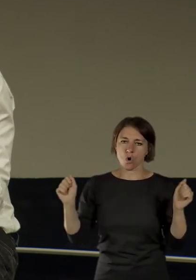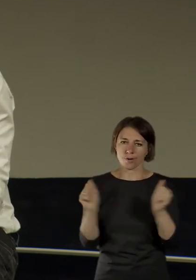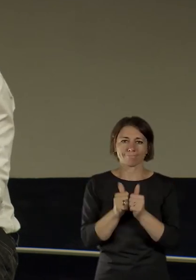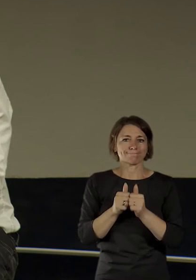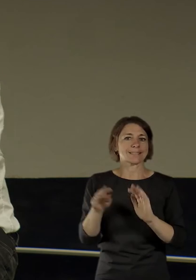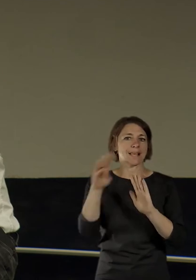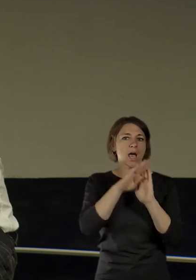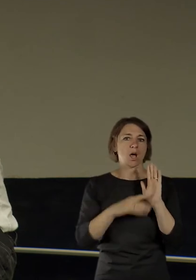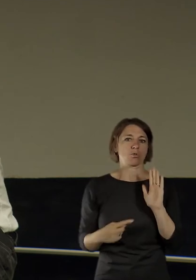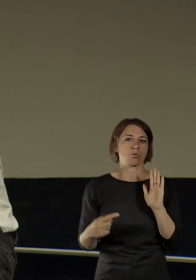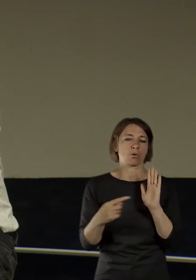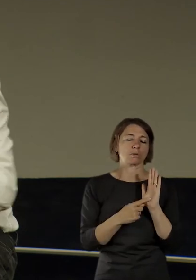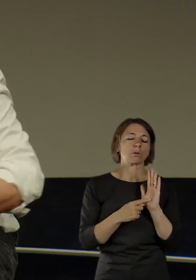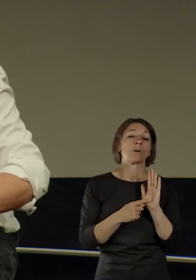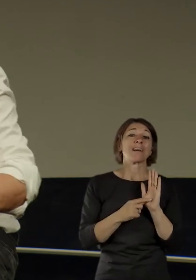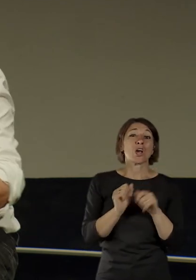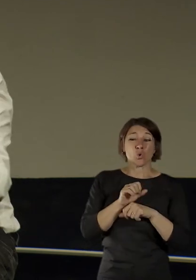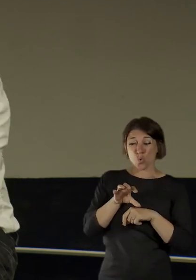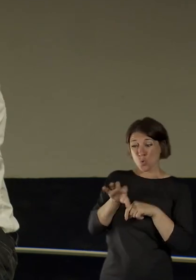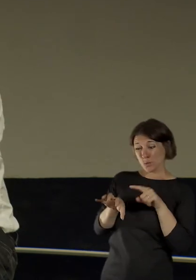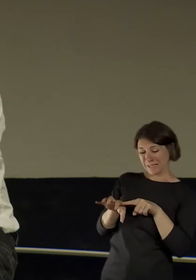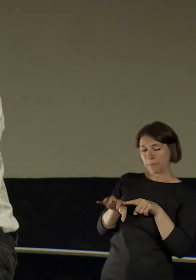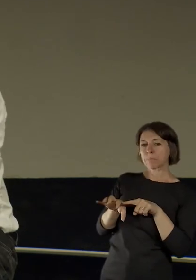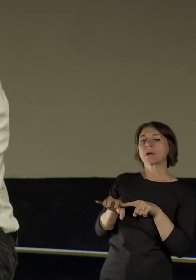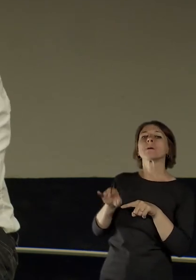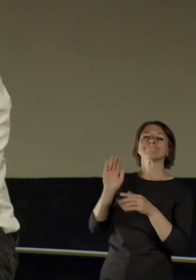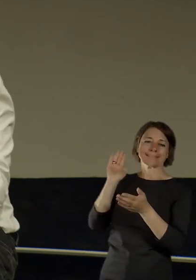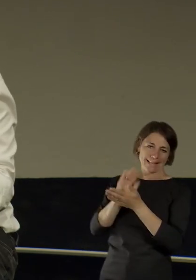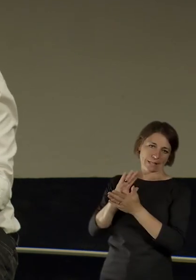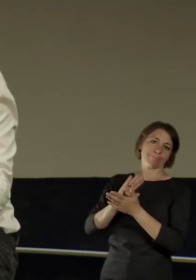A řekli jsme, že v dalším území ty vyšší domy být nemůžou a že můžou být pouze